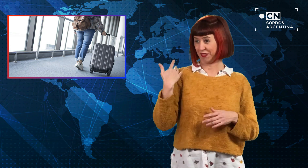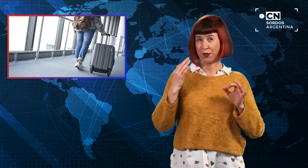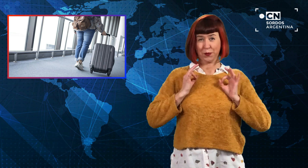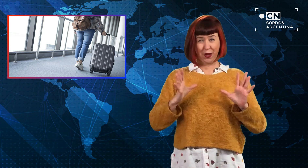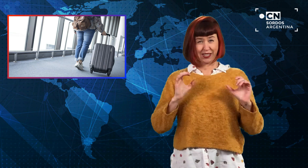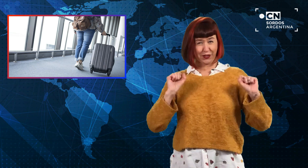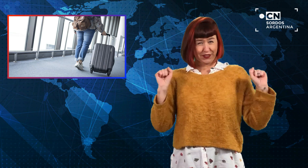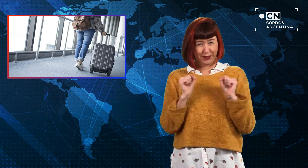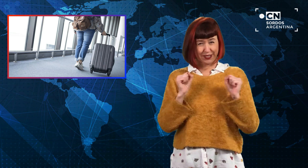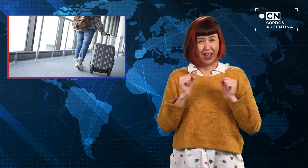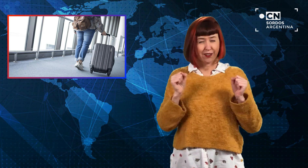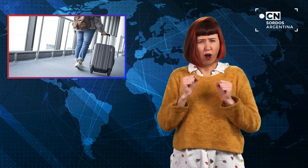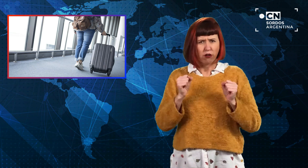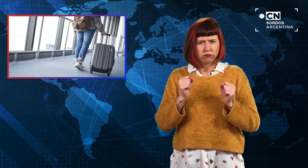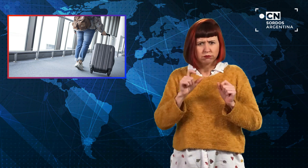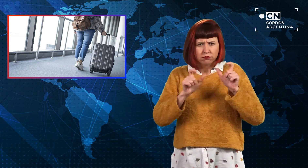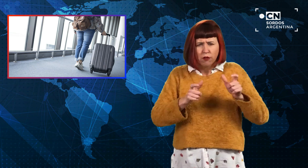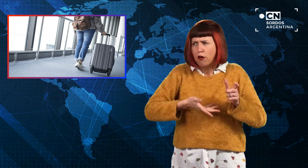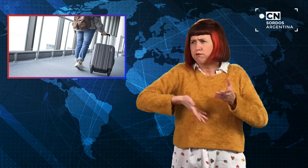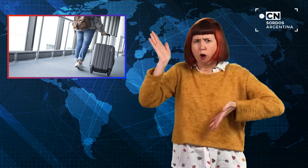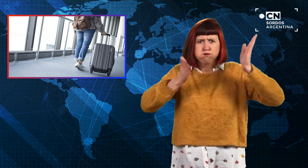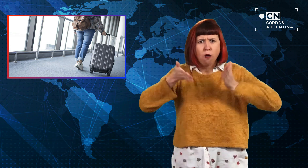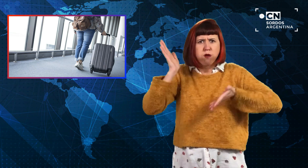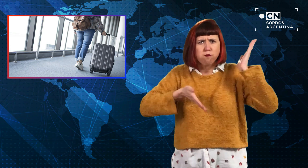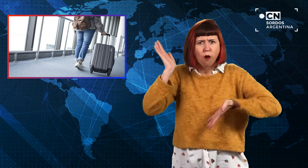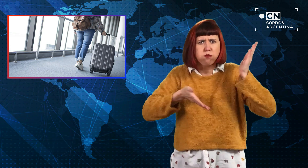Impulsado por las vacaciones de invierno, el mercado de vuelos domésticos